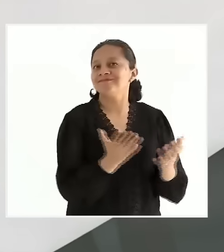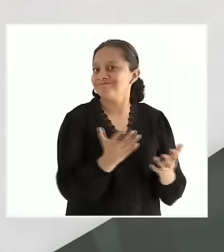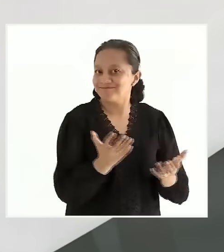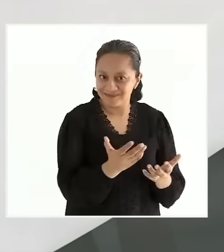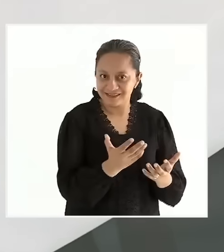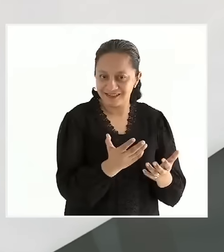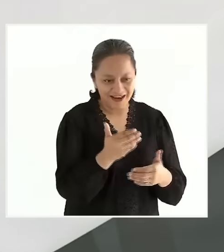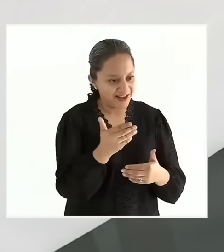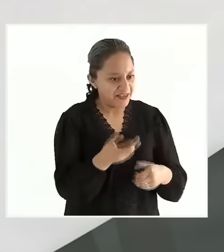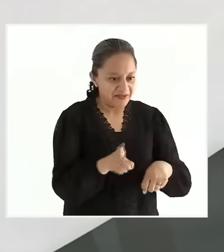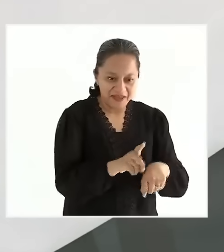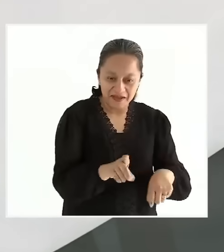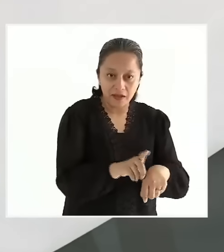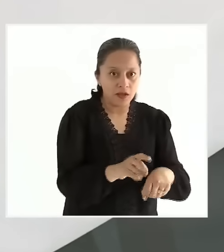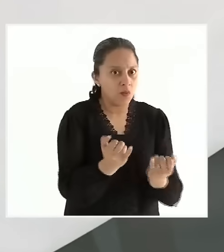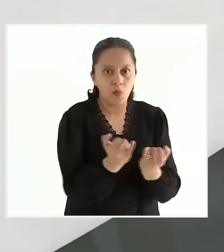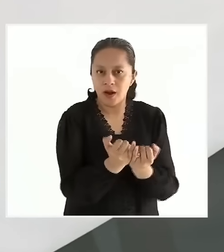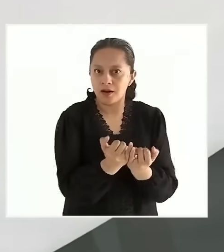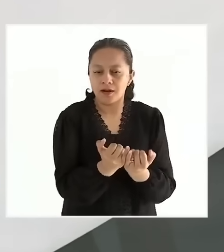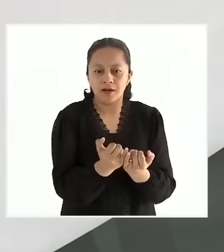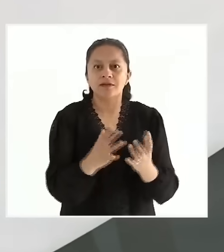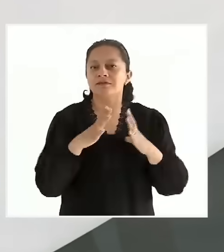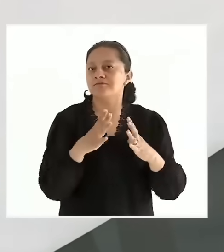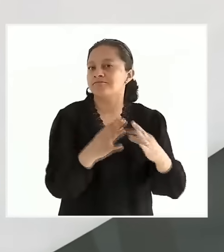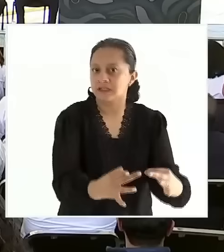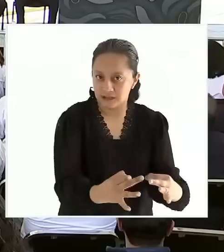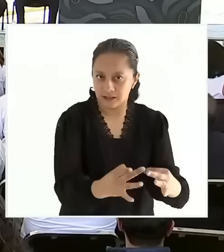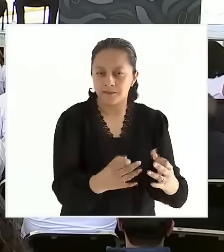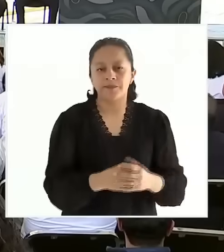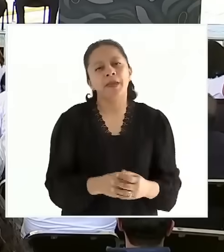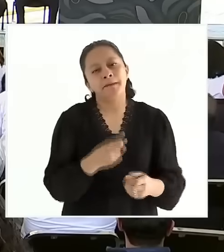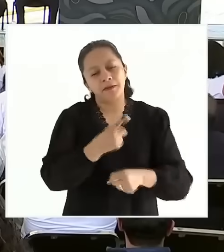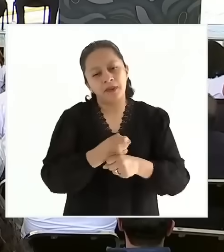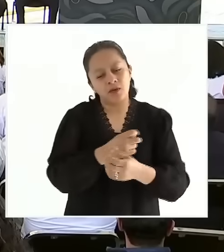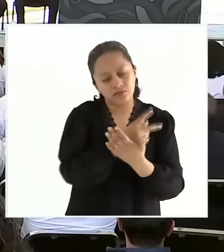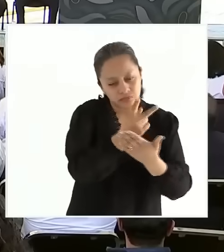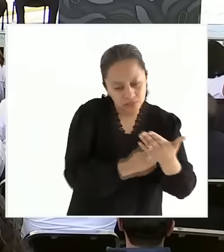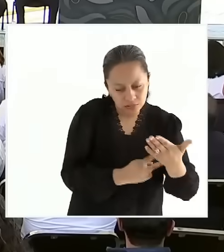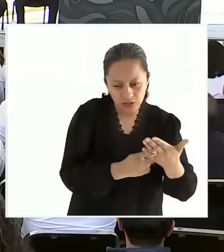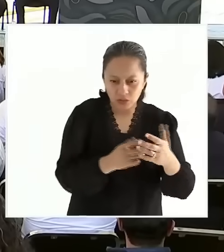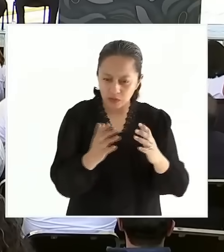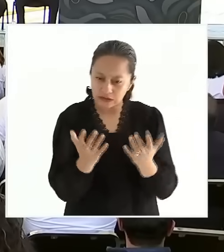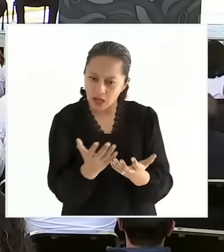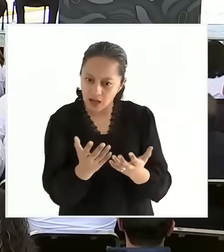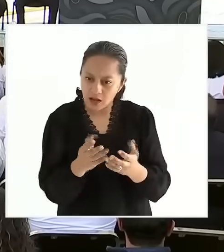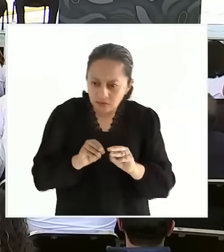todas nuestras actividades productivas. es decir, de su planeación, generación, distribución y